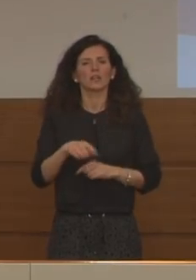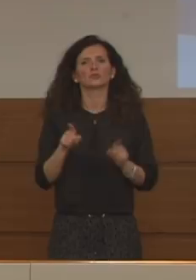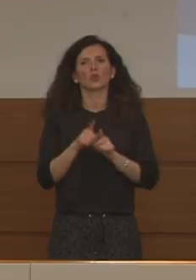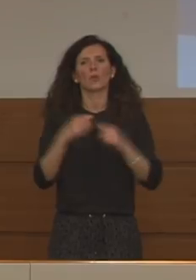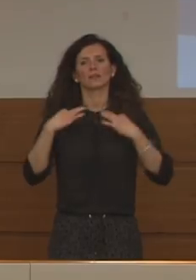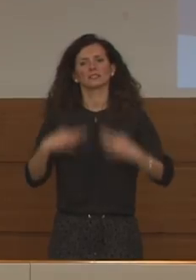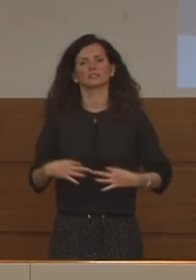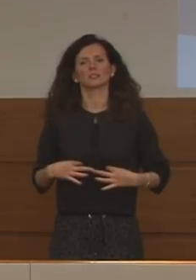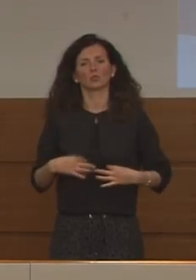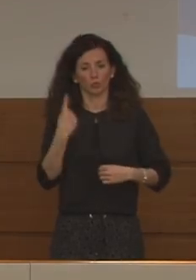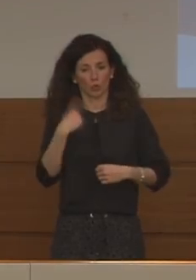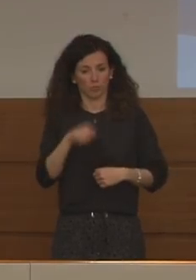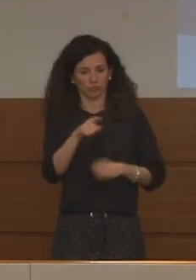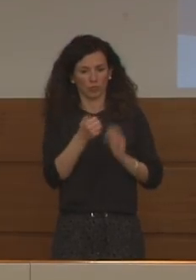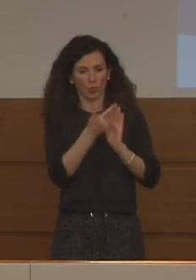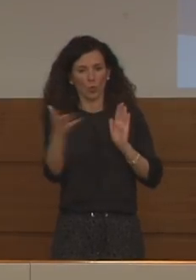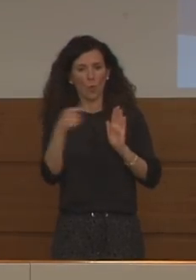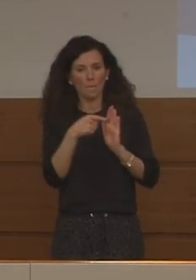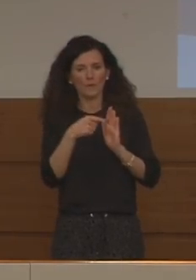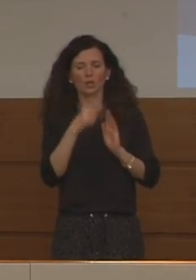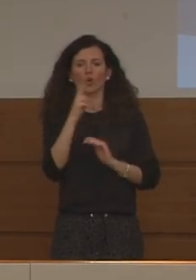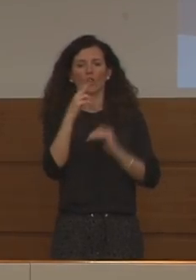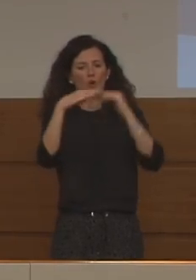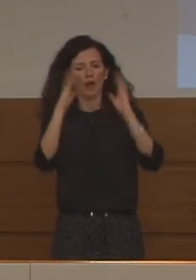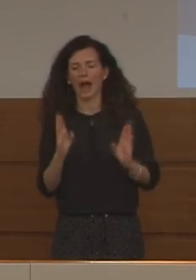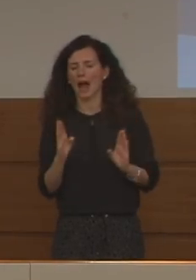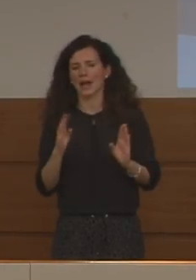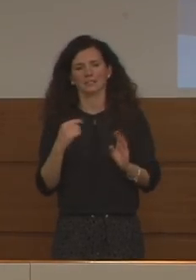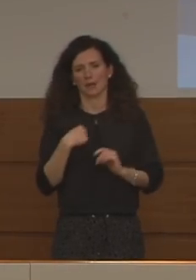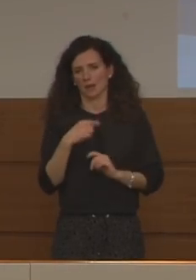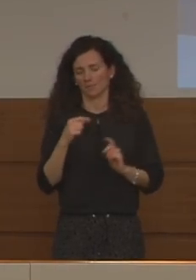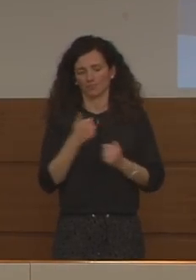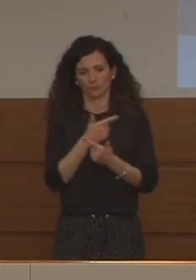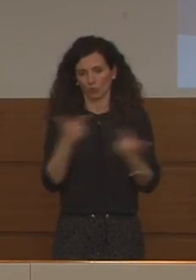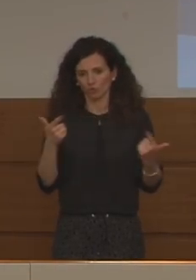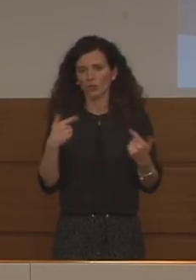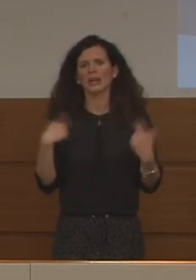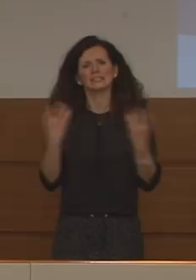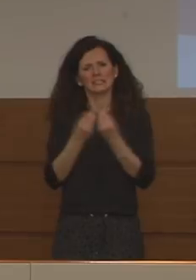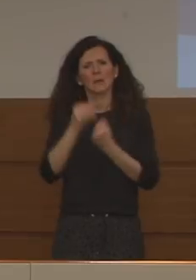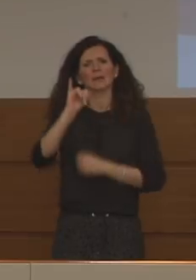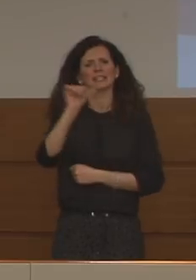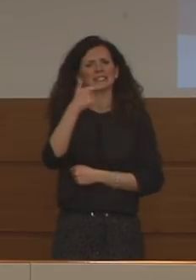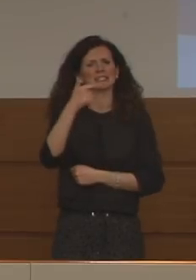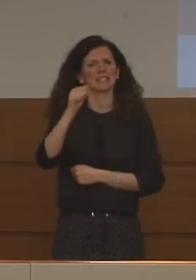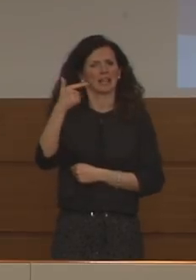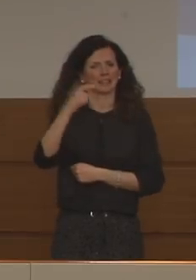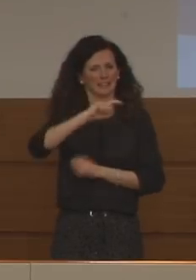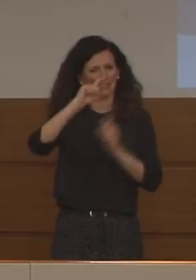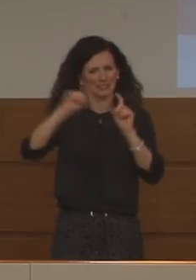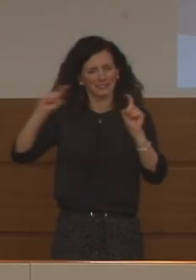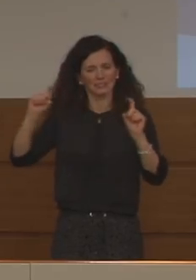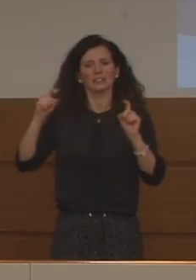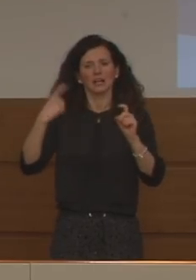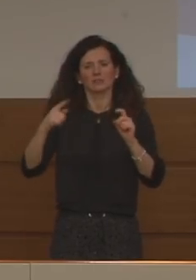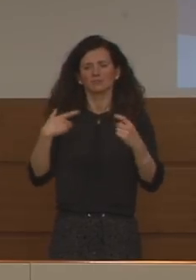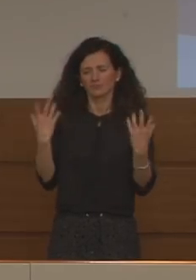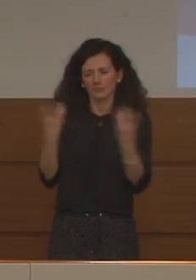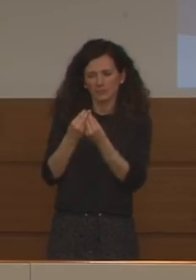abbiamo in questo momento il dato, stiamo però lavorando insieme a Istat per incrociare, perché avere i dati dall'ospedale è un pò più facile,